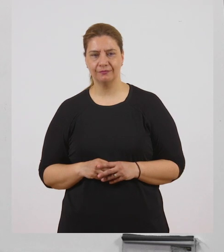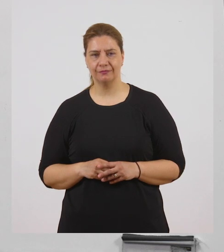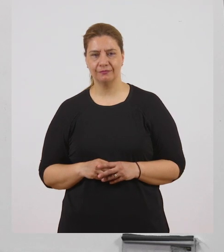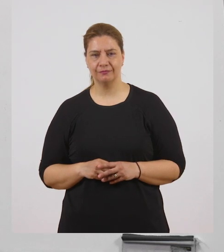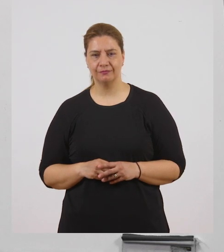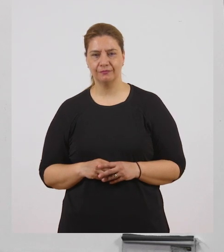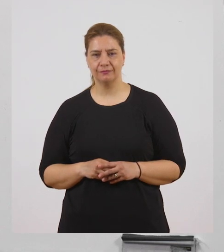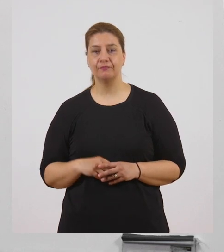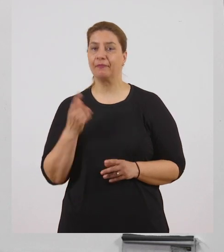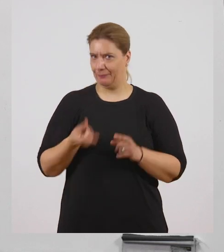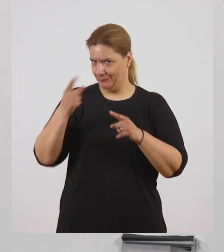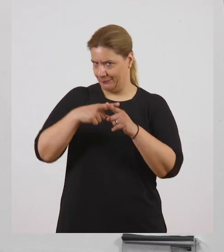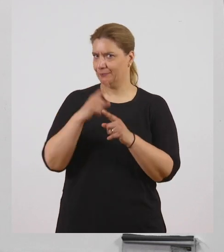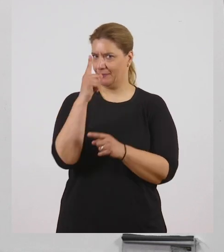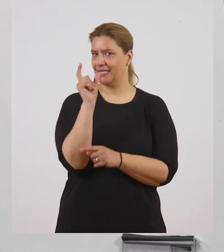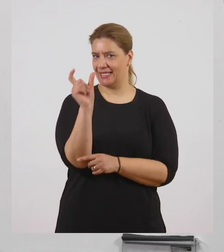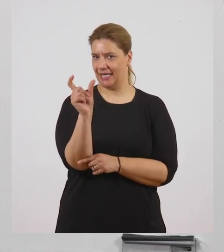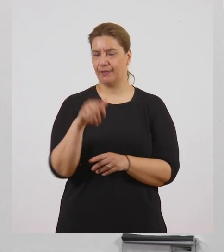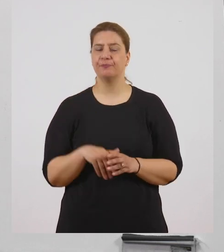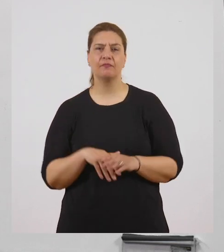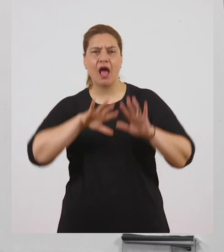Να βάλουμε άλλη μία: Υποθαλάσσιος.